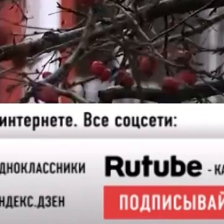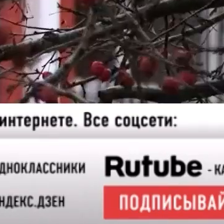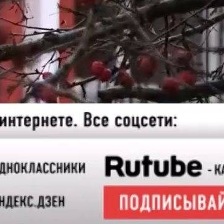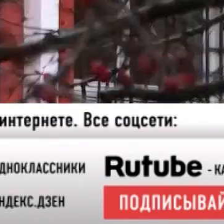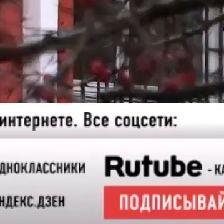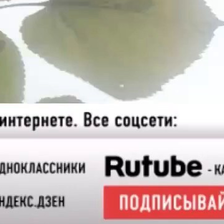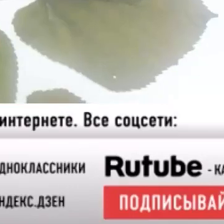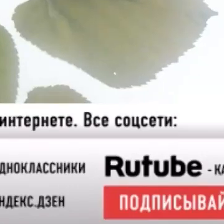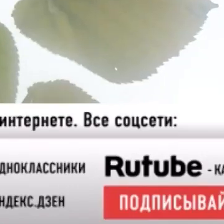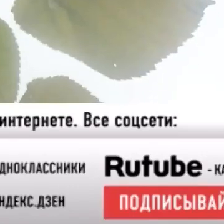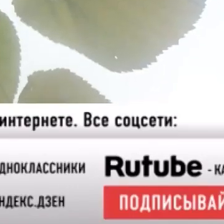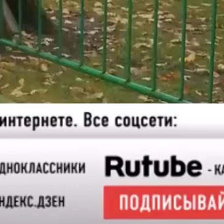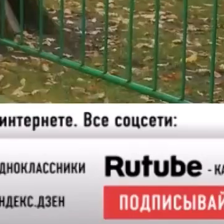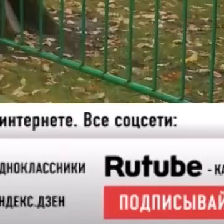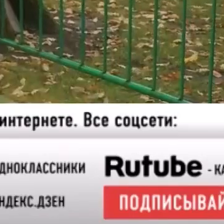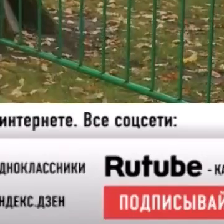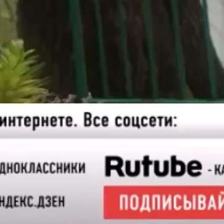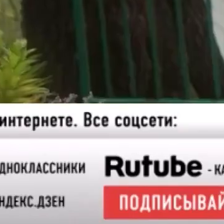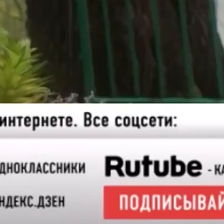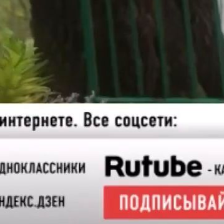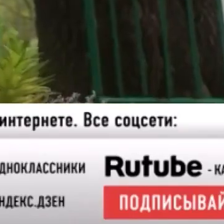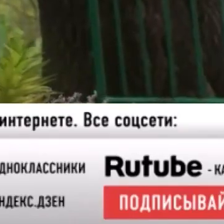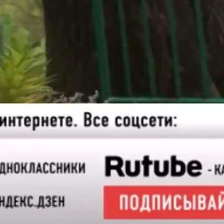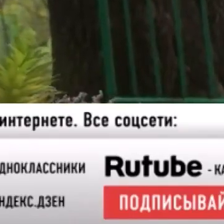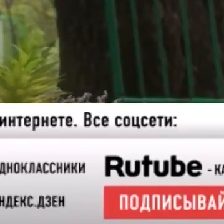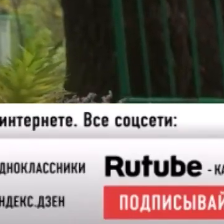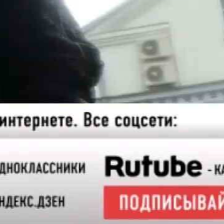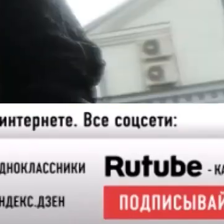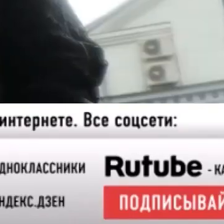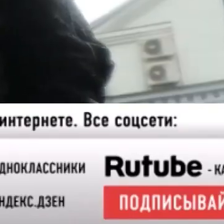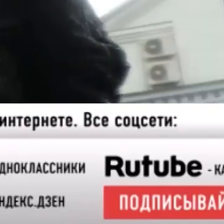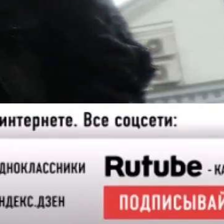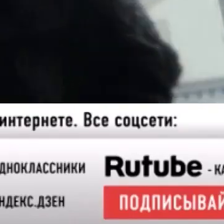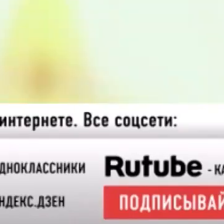Пресвятой Богородицы в Петровском парке именно за его алтарем и похоронен отец Дмитрий Смирнов